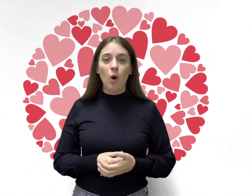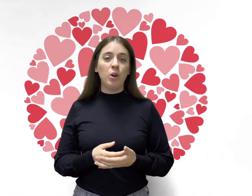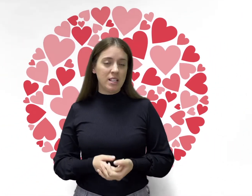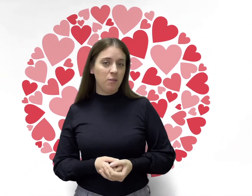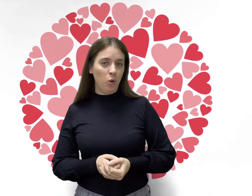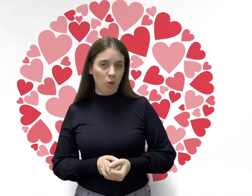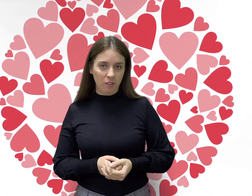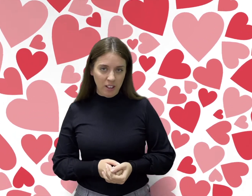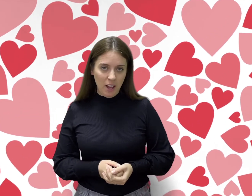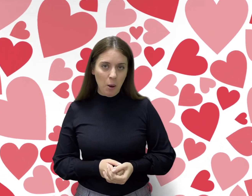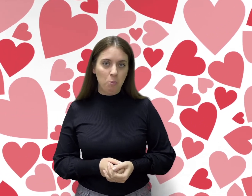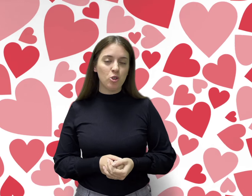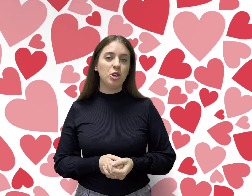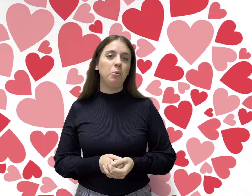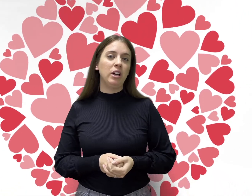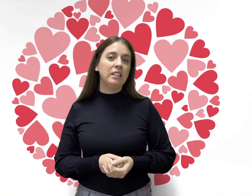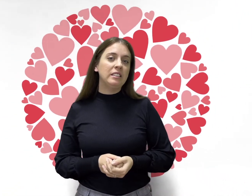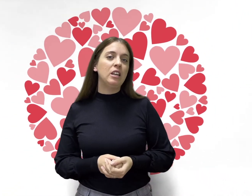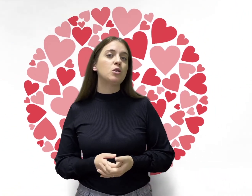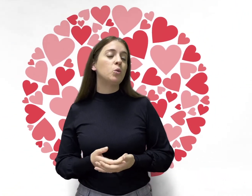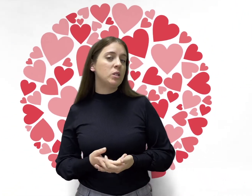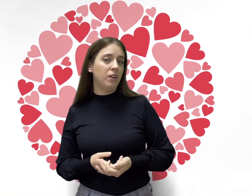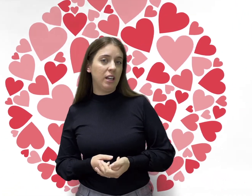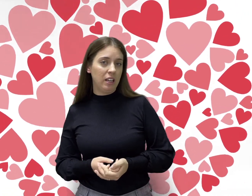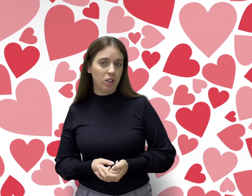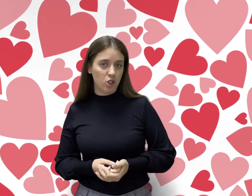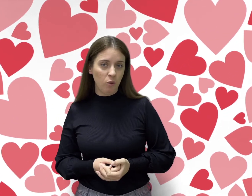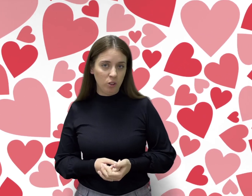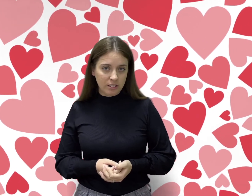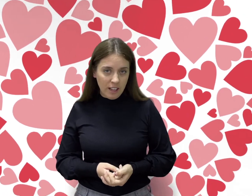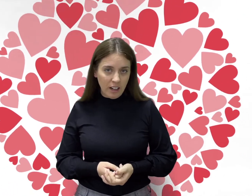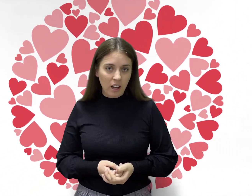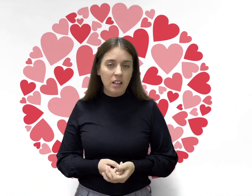U nastavku ovog videa, možete pogledati iskustva nekih naših volontera,